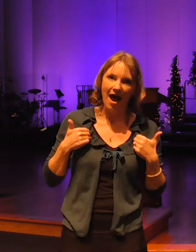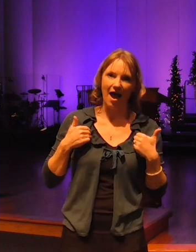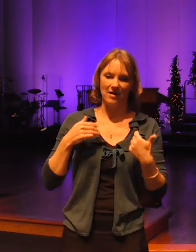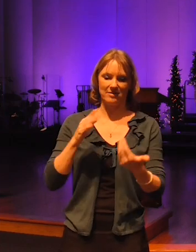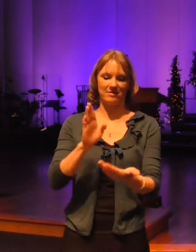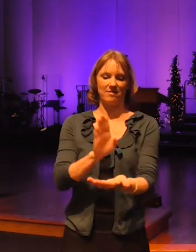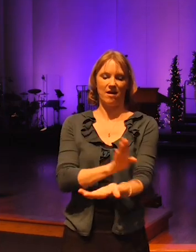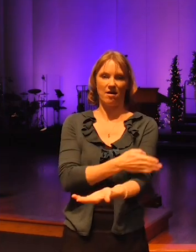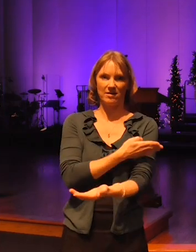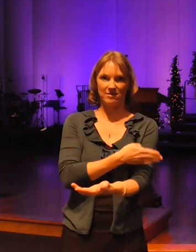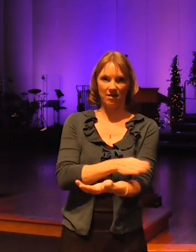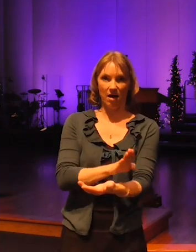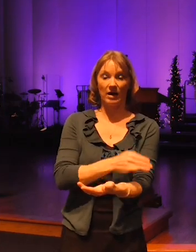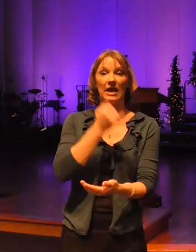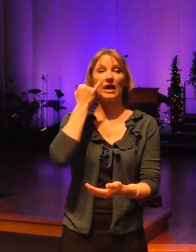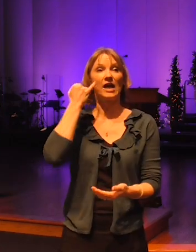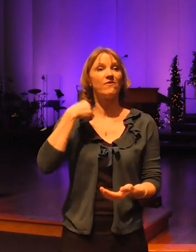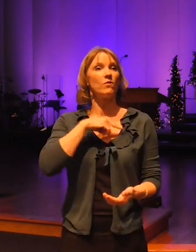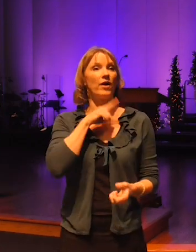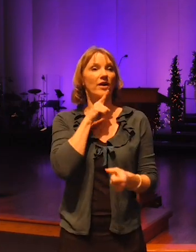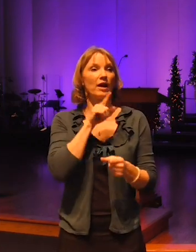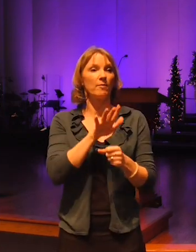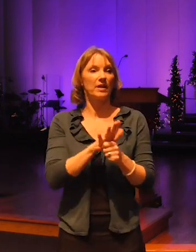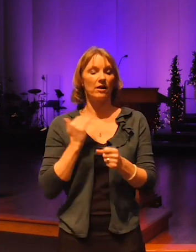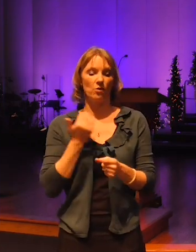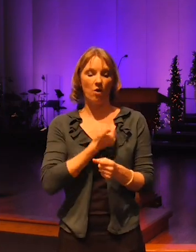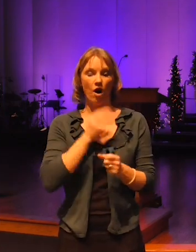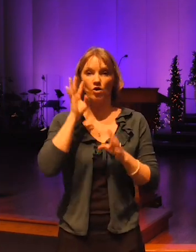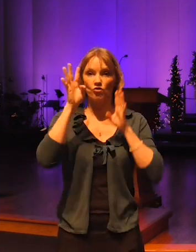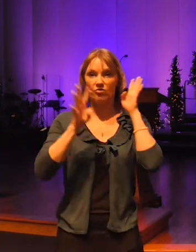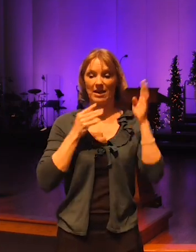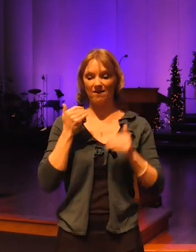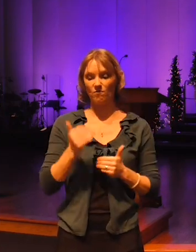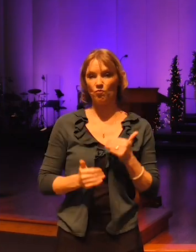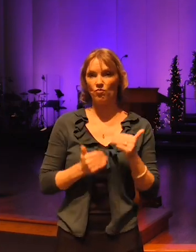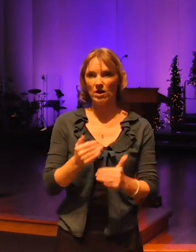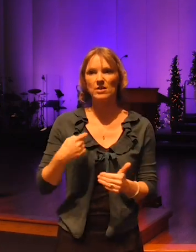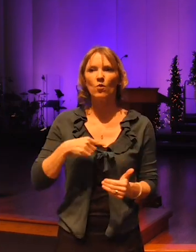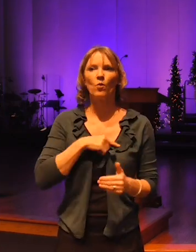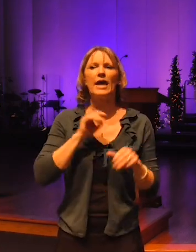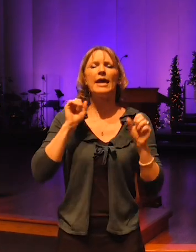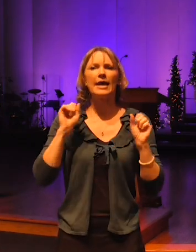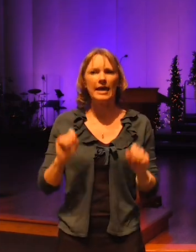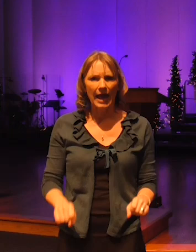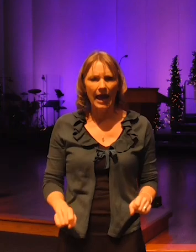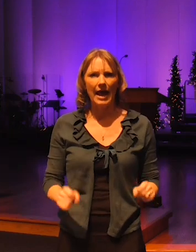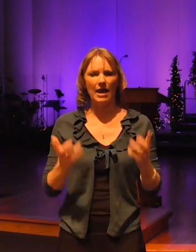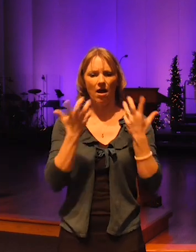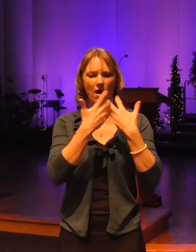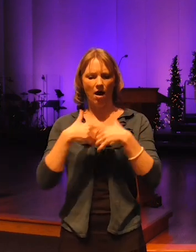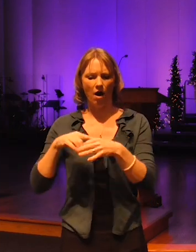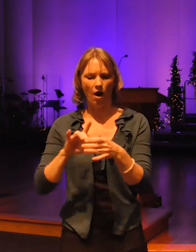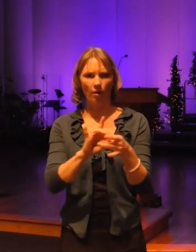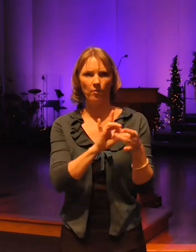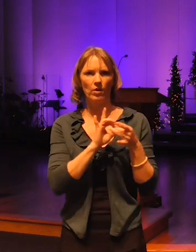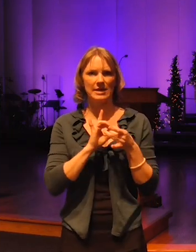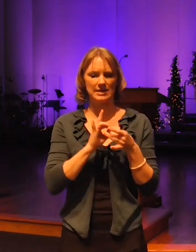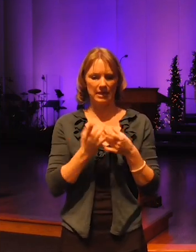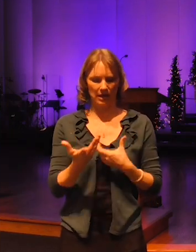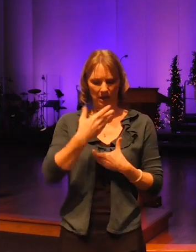comprometidos con nuestro proceso creativo podemos llevarla. es armoniosamente en nuestras vidas y comienzan